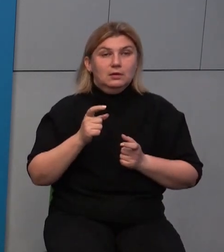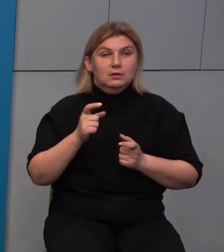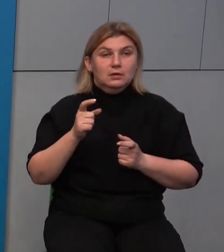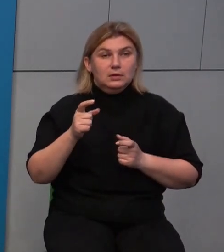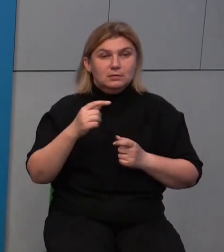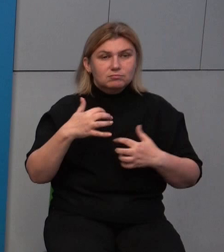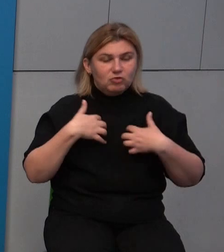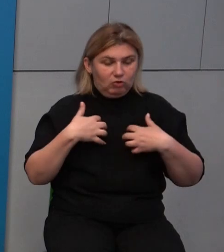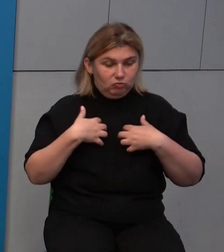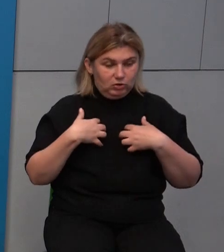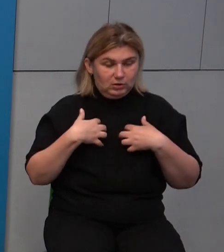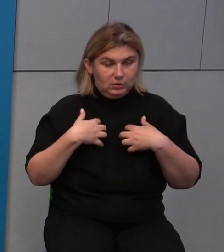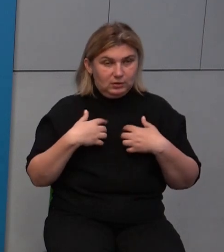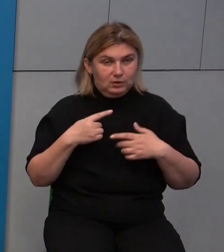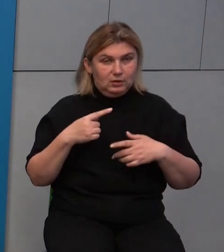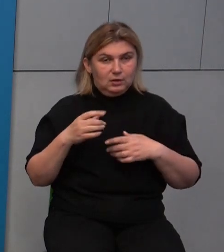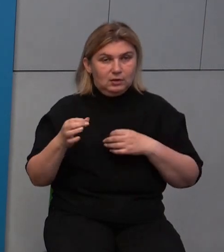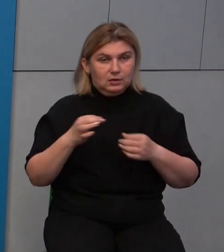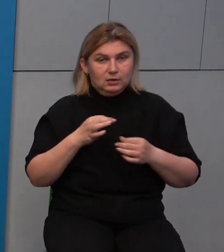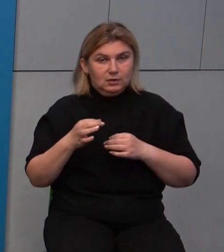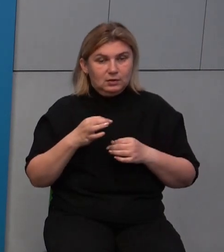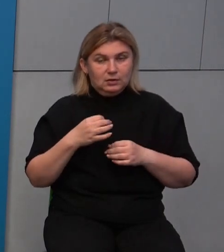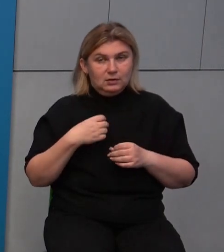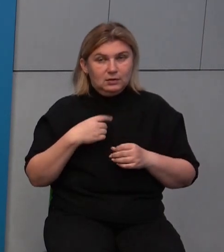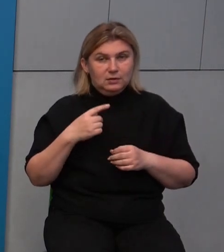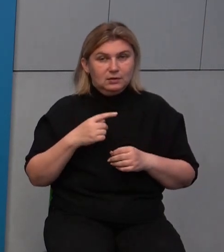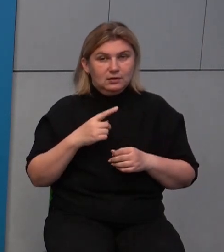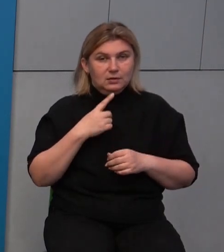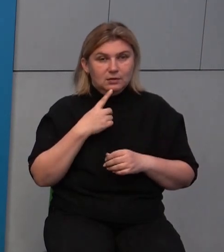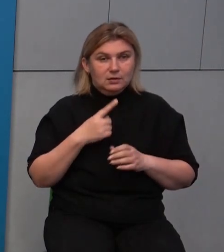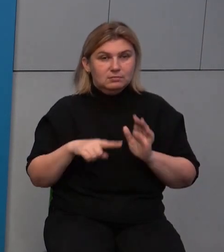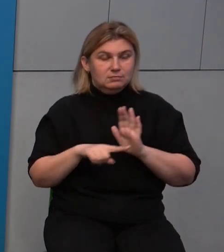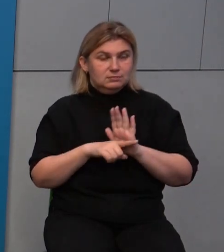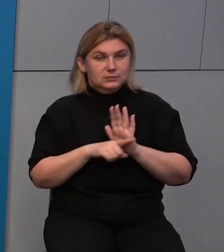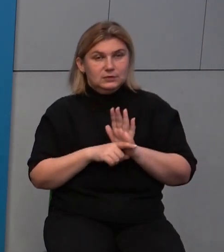Ale tutaj chyba trochę pesymizm się we mnie wkrada i raczej nie do końca wierzę